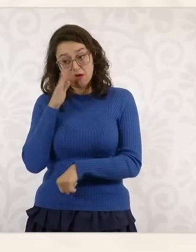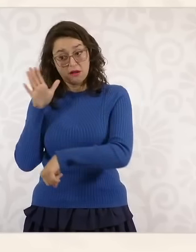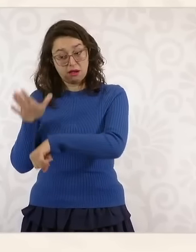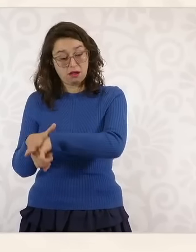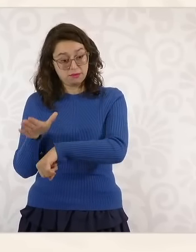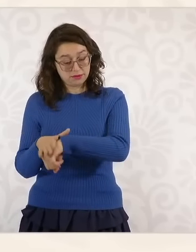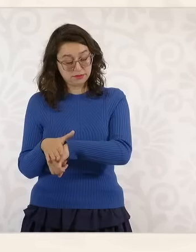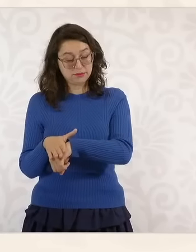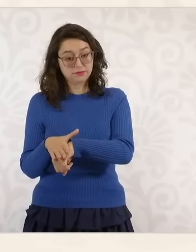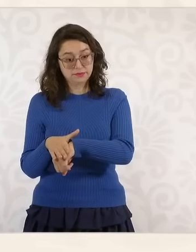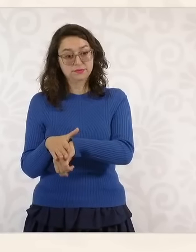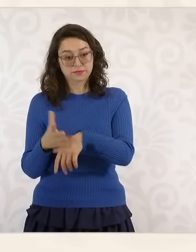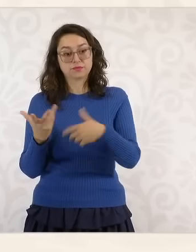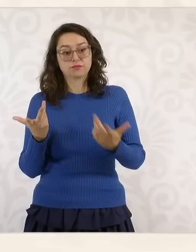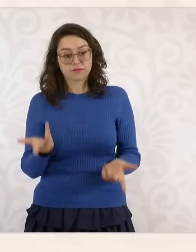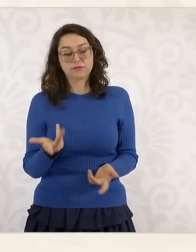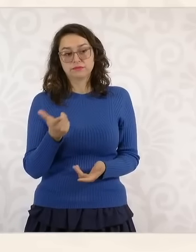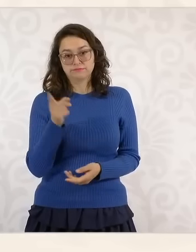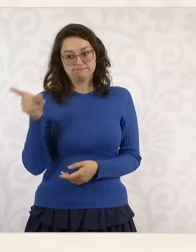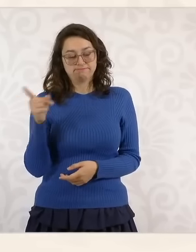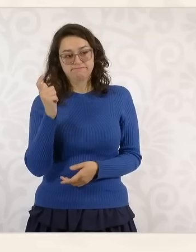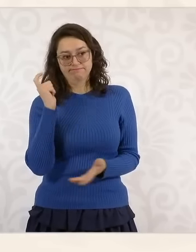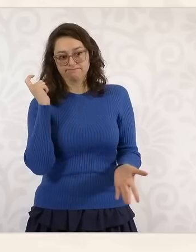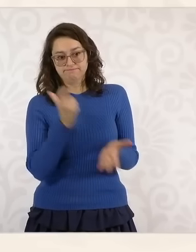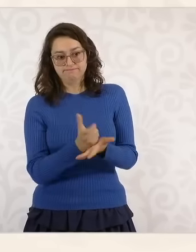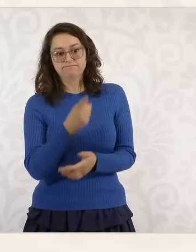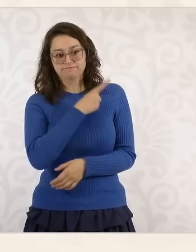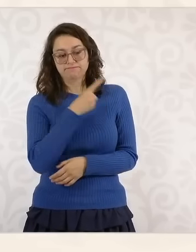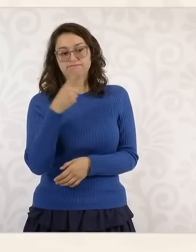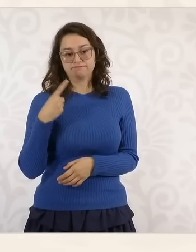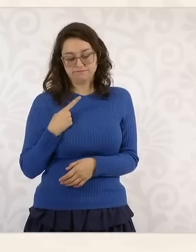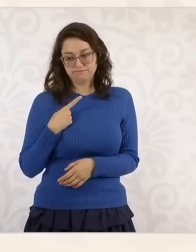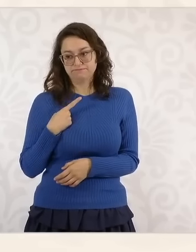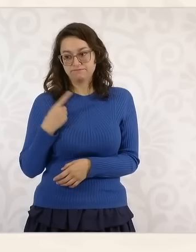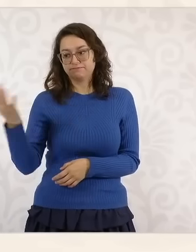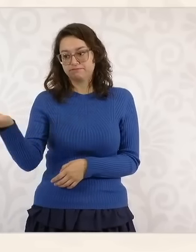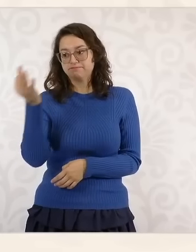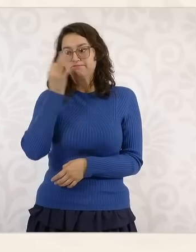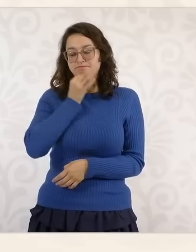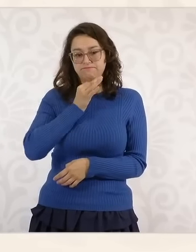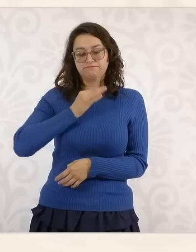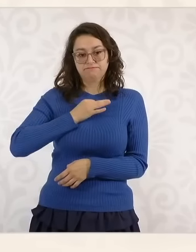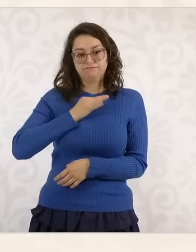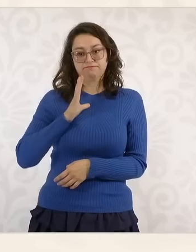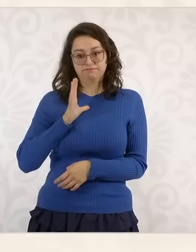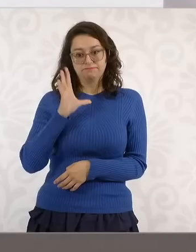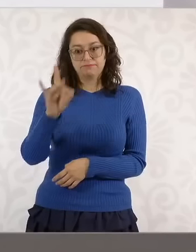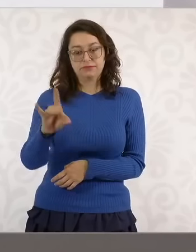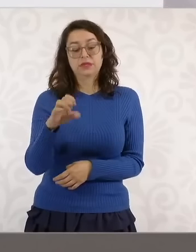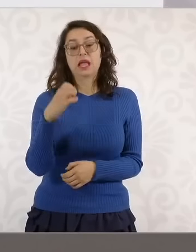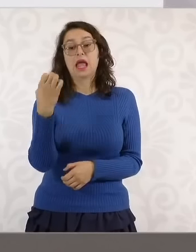SAT, como ya lo comentamos y el SAT va a notificar el requerimiento de pago en enero de 2026.